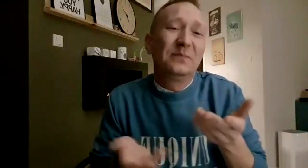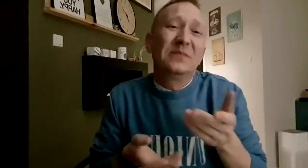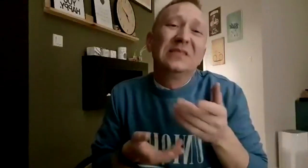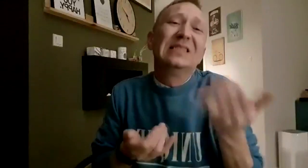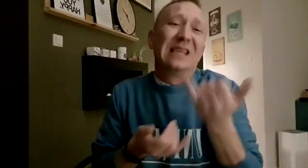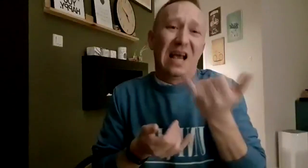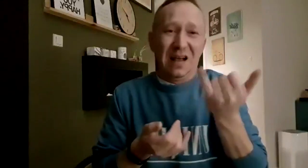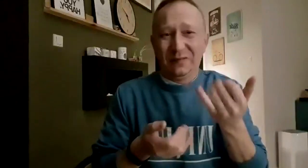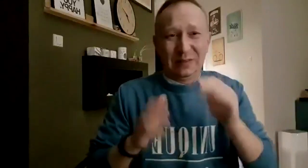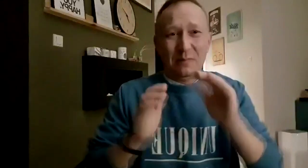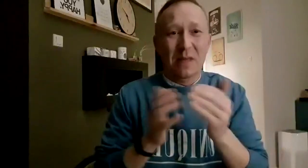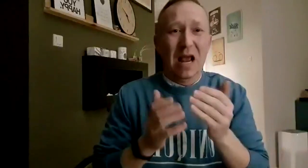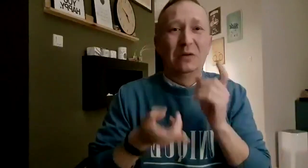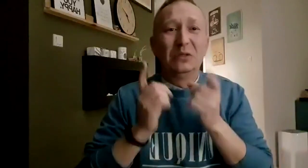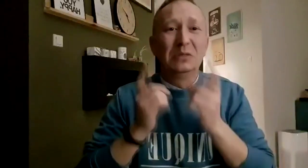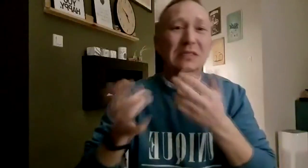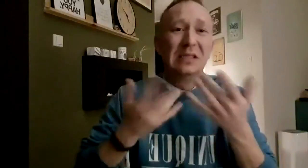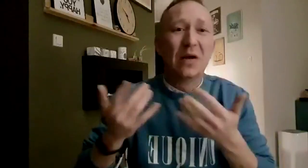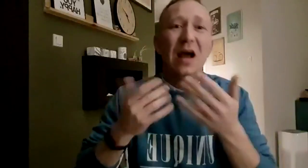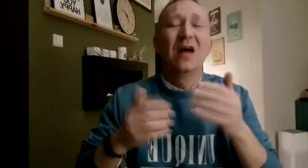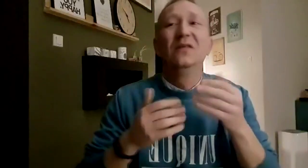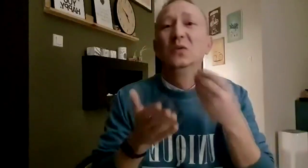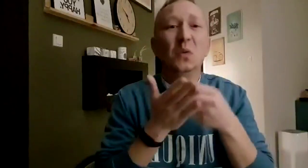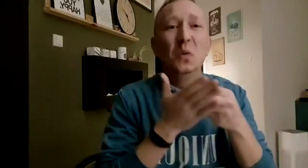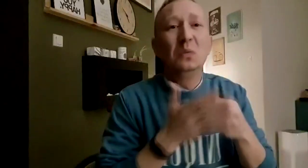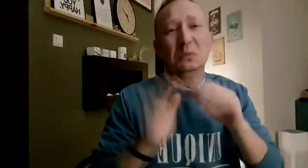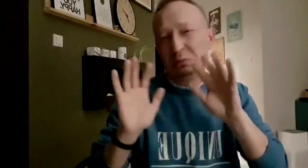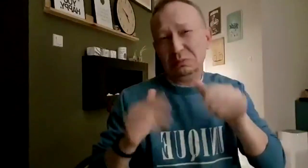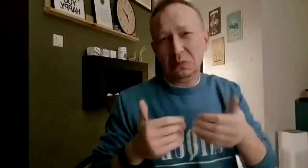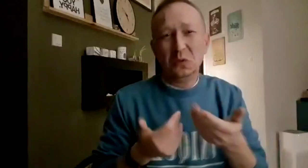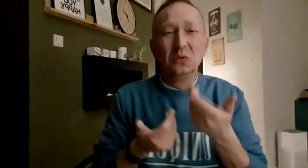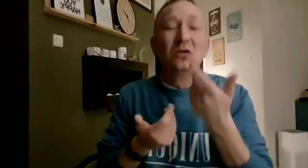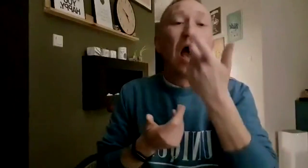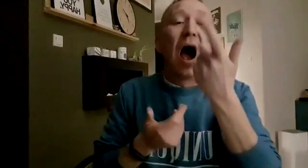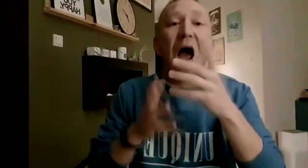Zawsze tak jest, że w małych miastach szybciej się załatwia sprawy bądź zakupy.